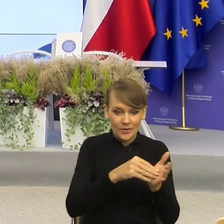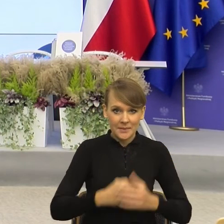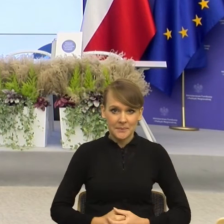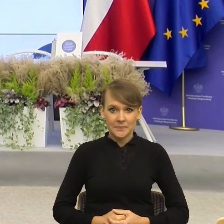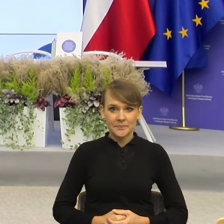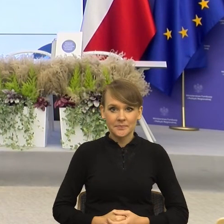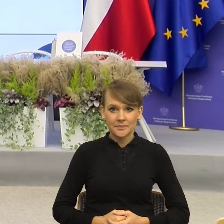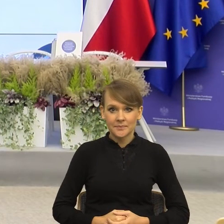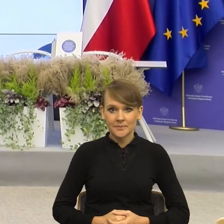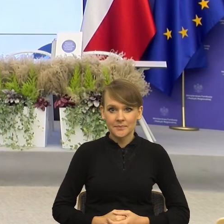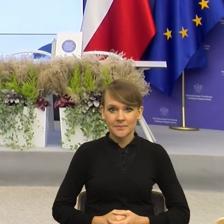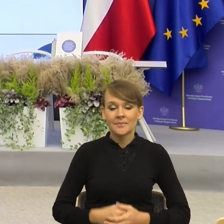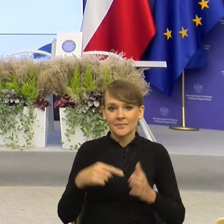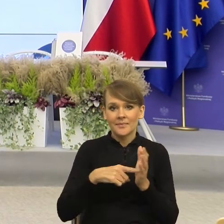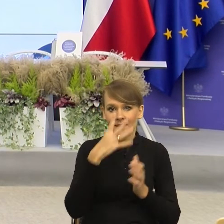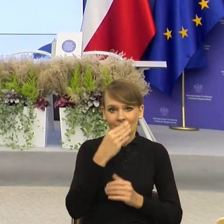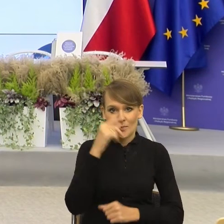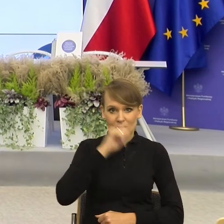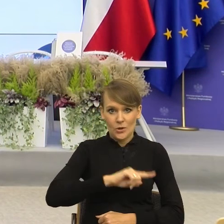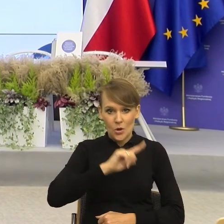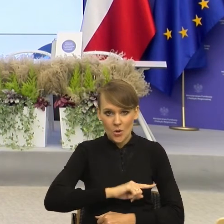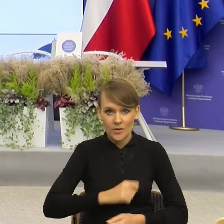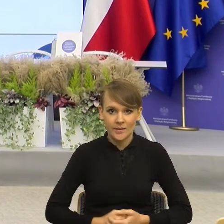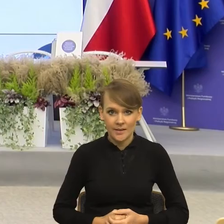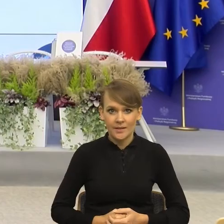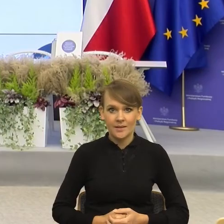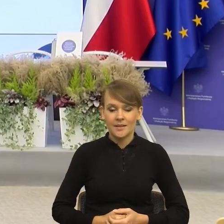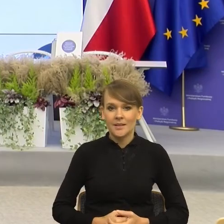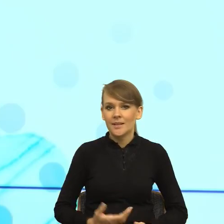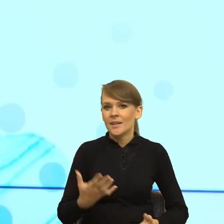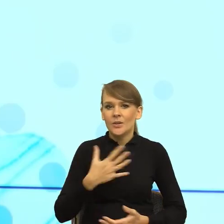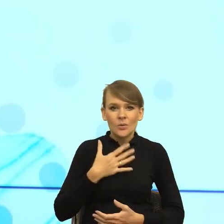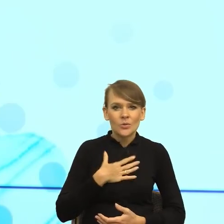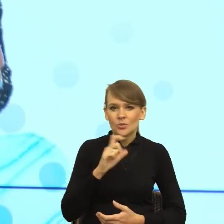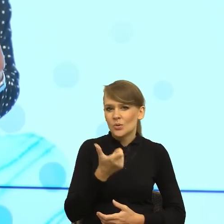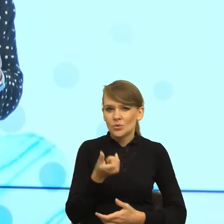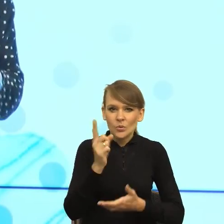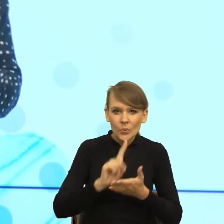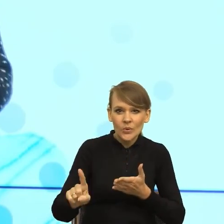działa psychologia, że w momencie, kiedy coś nam się nie udaje albo czegoś nie udaje nam się załatwić, to nasz mózg